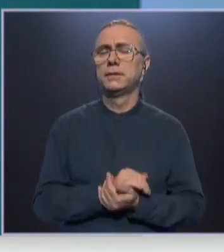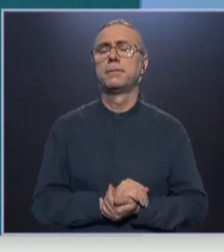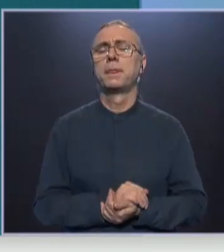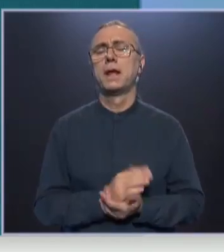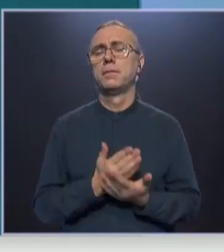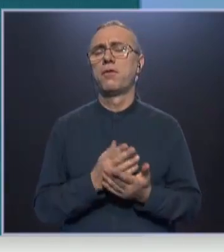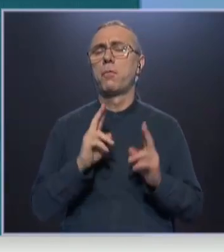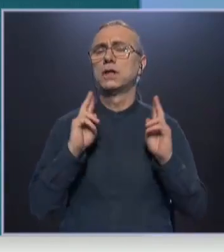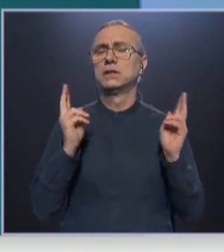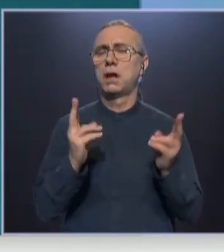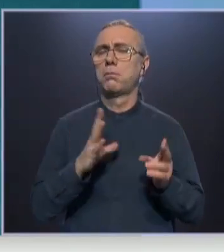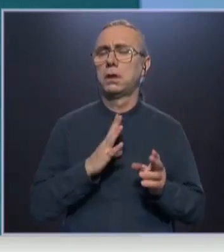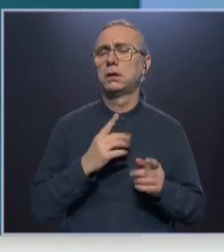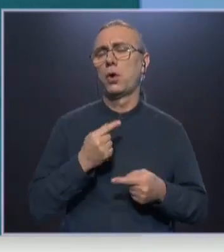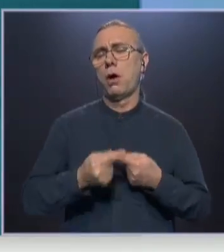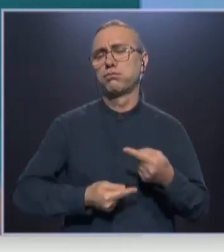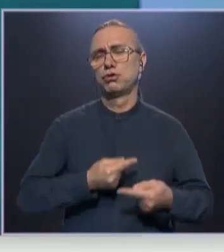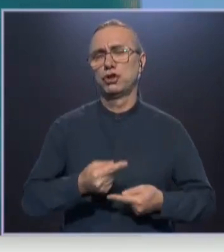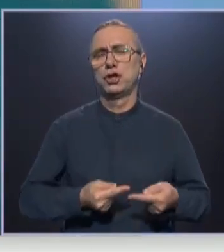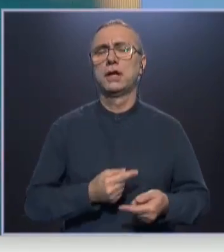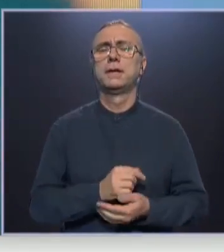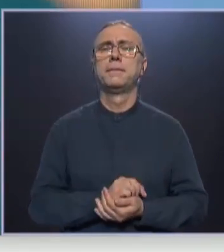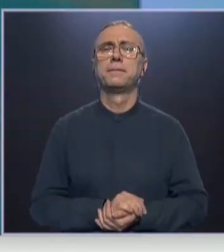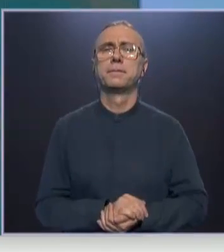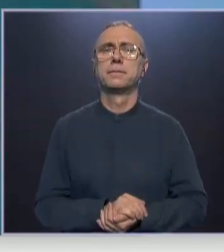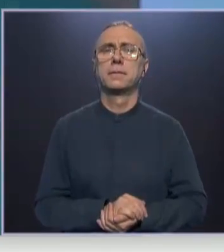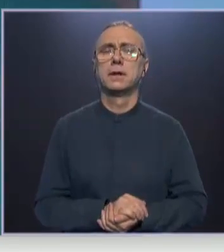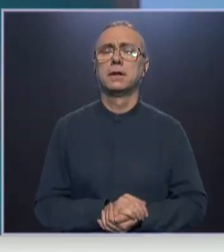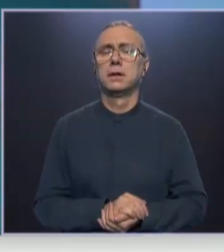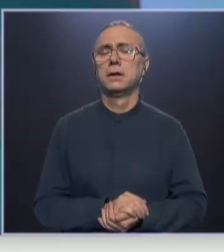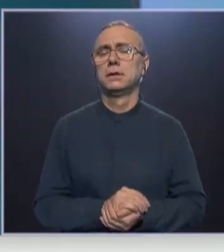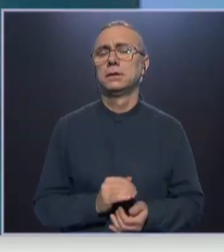даже не в одном как раз для этого были устроены